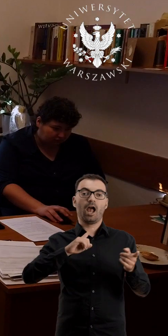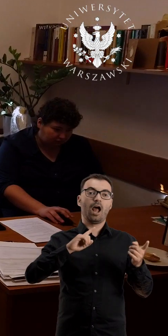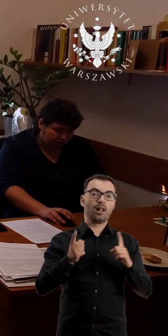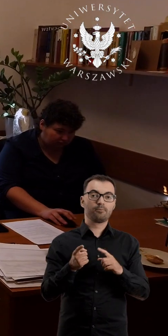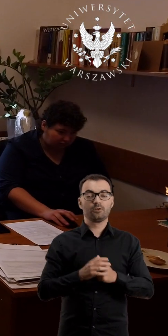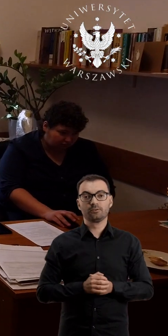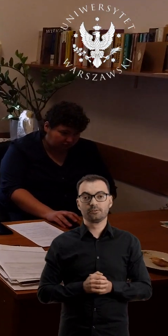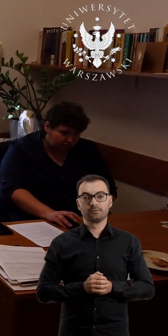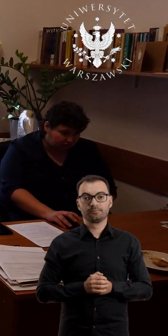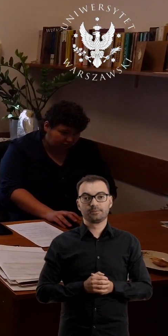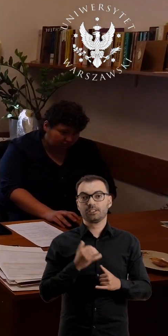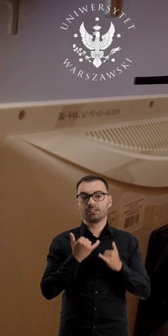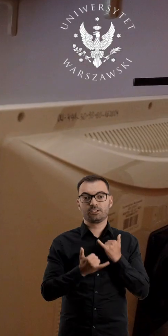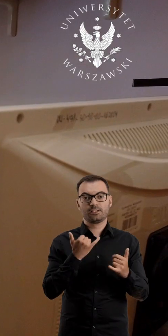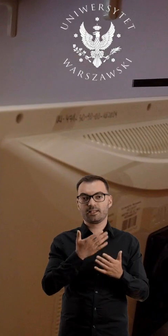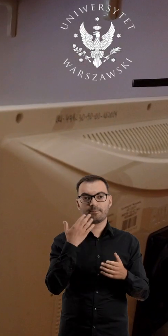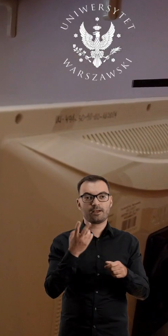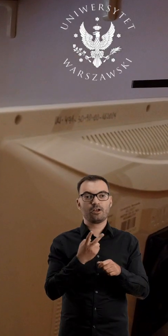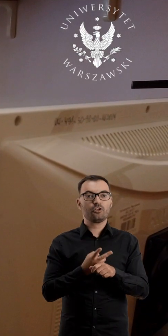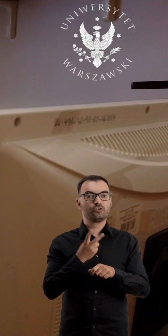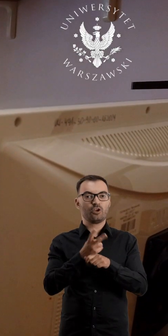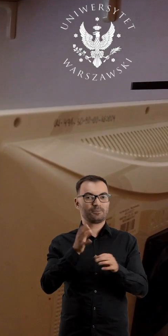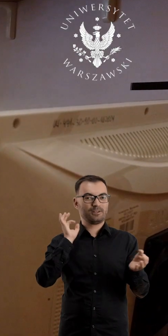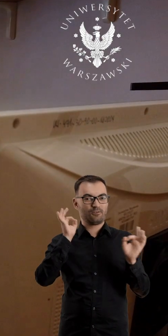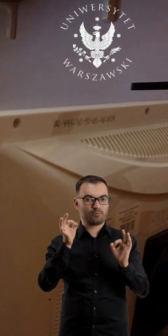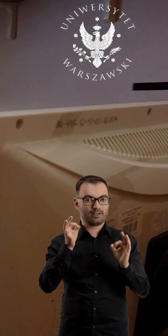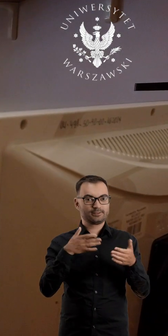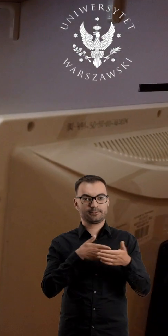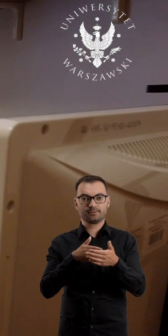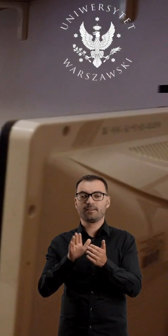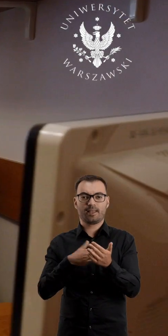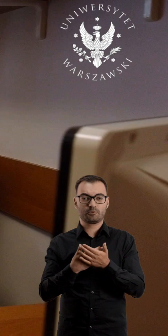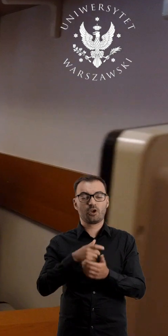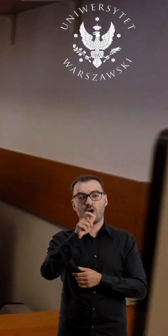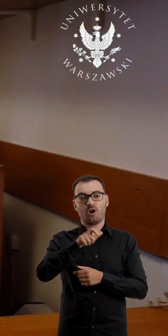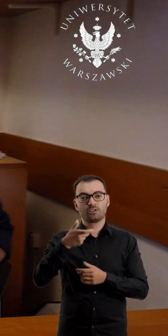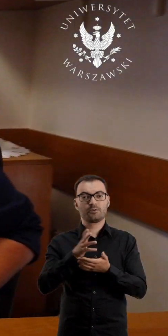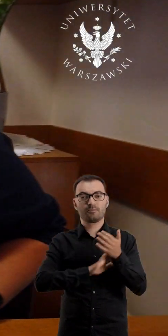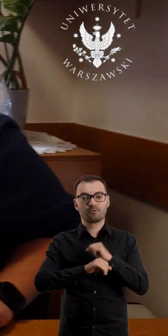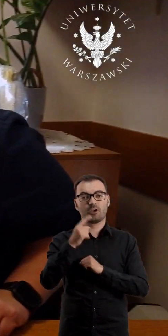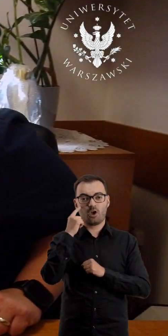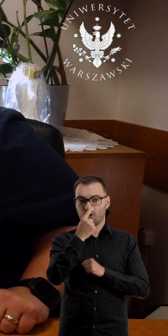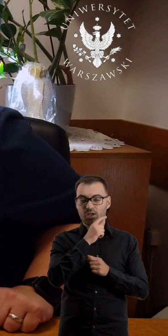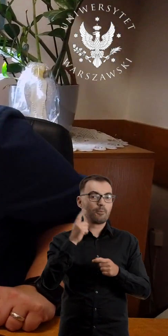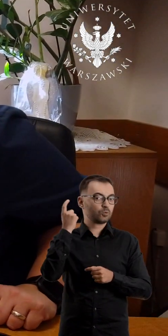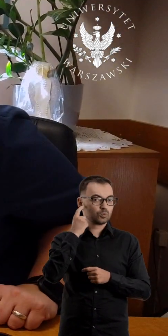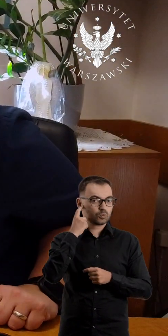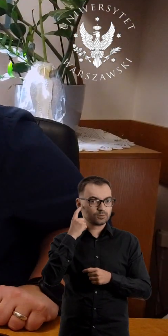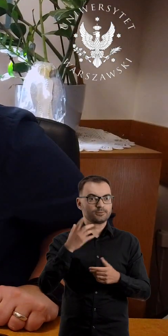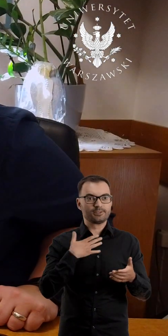lub w wyniku braku dostępu wszelkich informacji w przypadku osób z niepełnosprawnością wzroku lub słuchu.